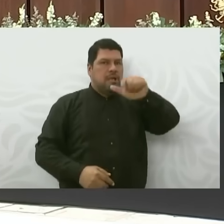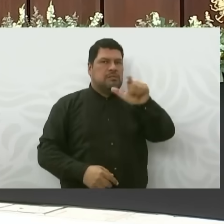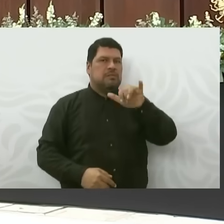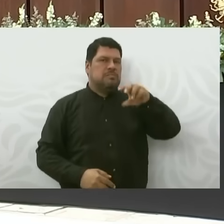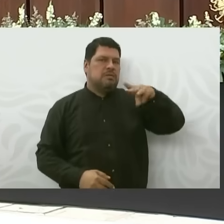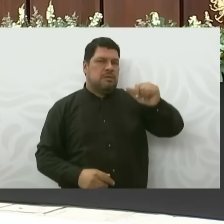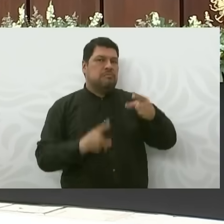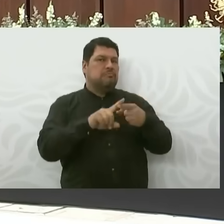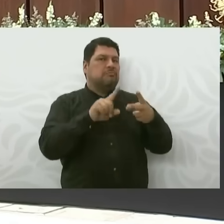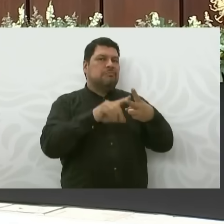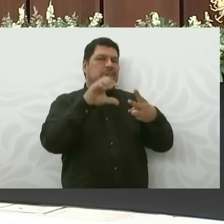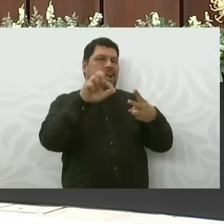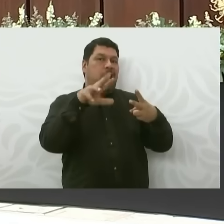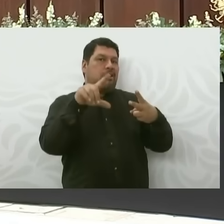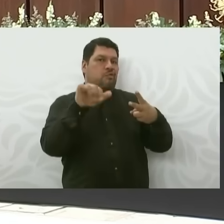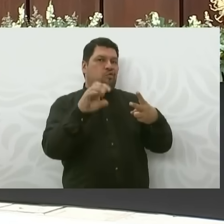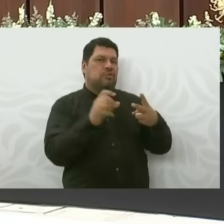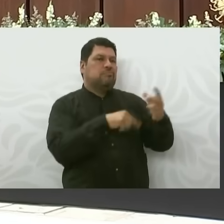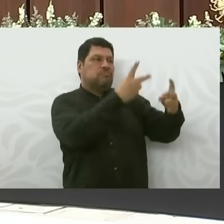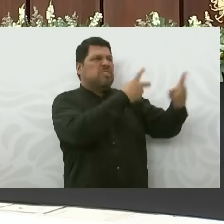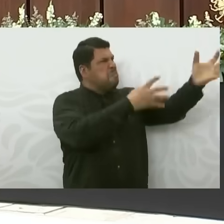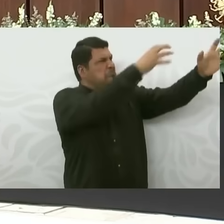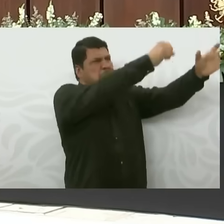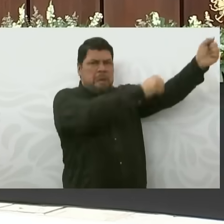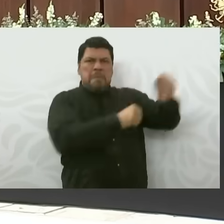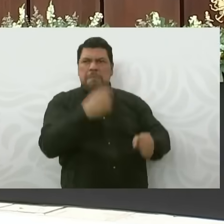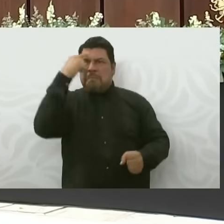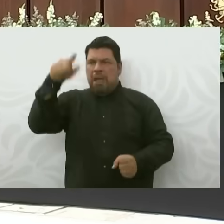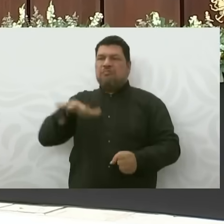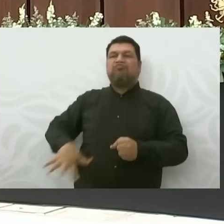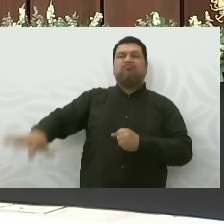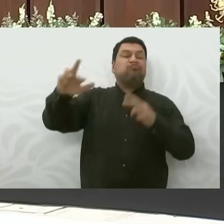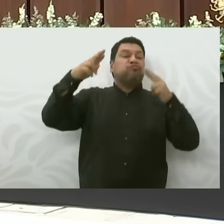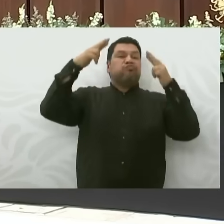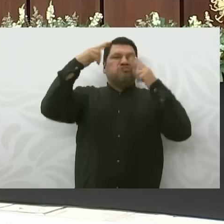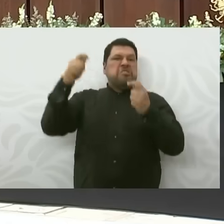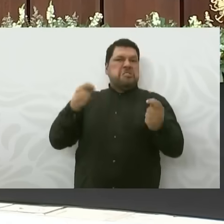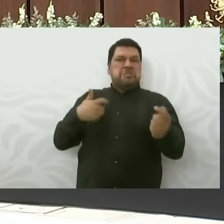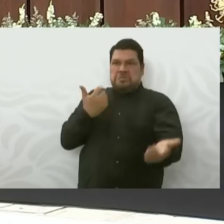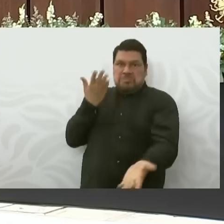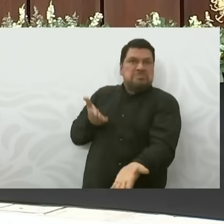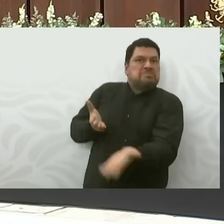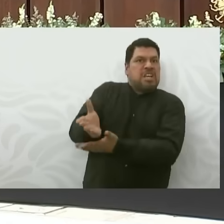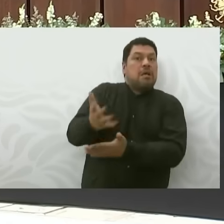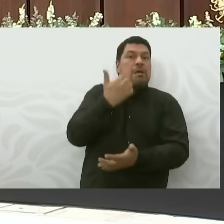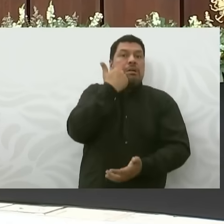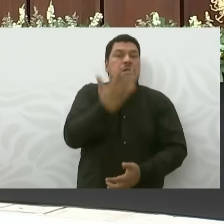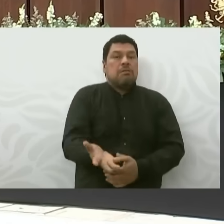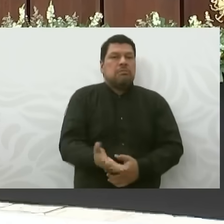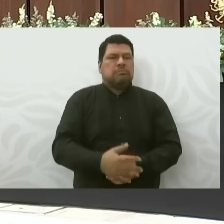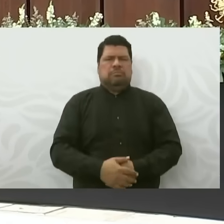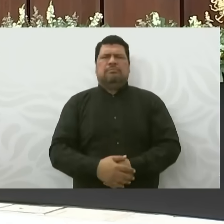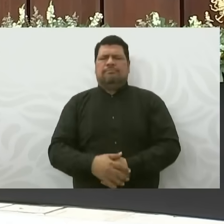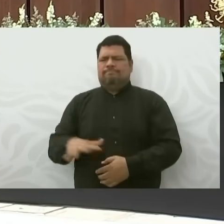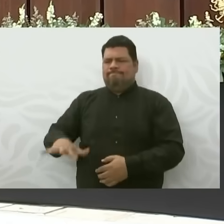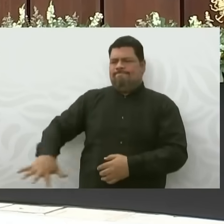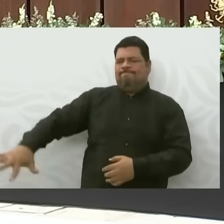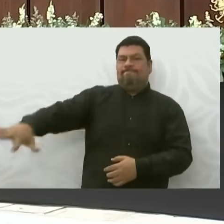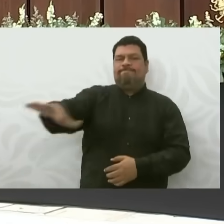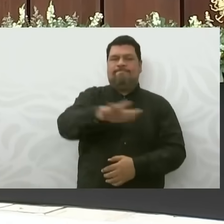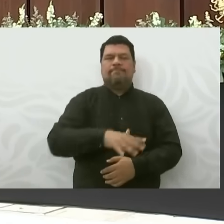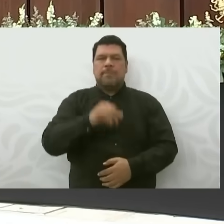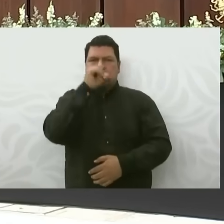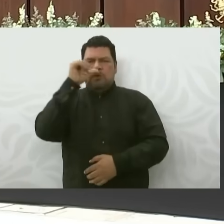establecer un imperio en nuestro país el pueblo de México y los liberales encabezados por Juárez